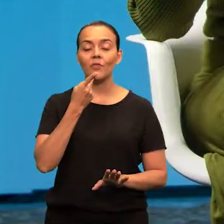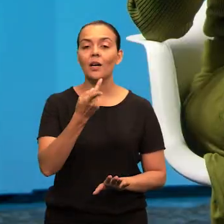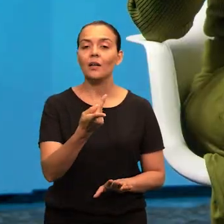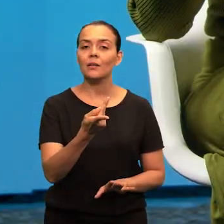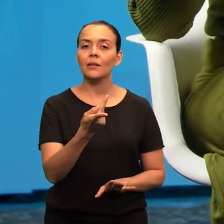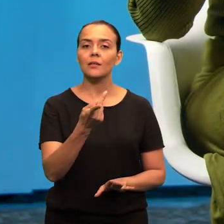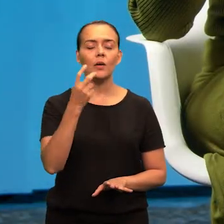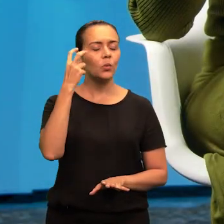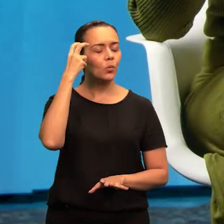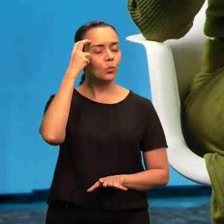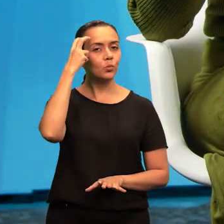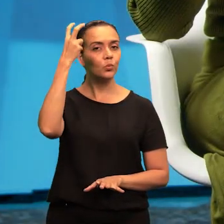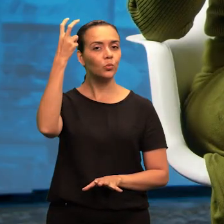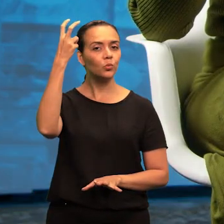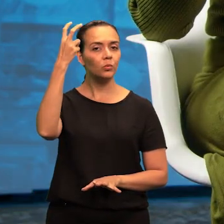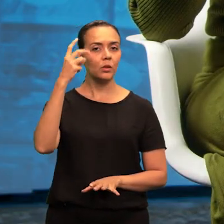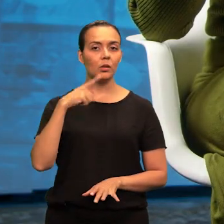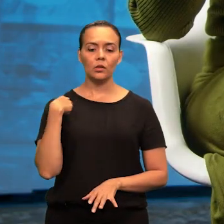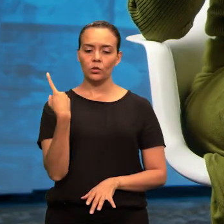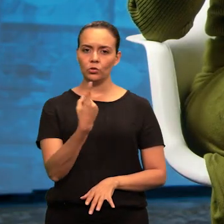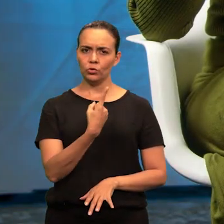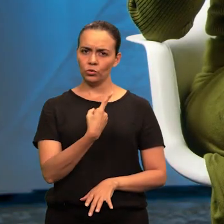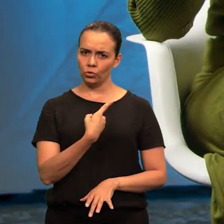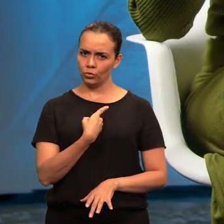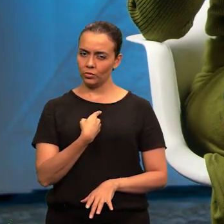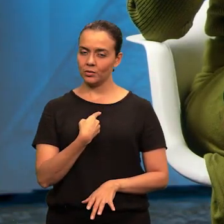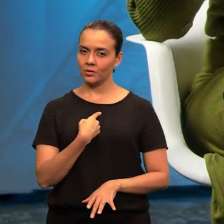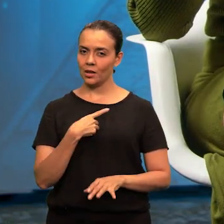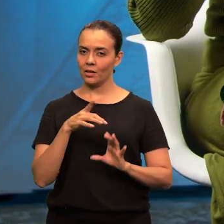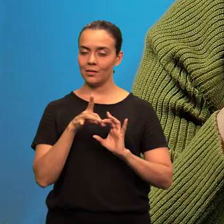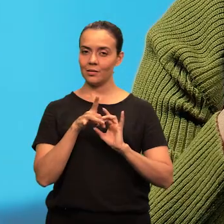Quando ele fala assim: Nós somos livres,